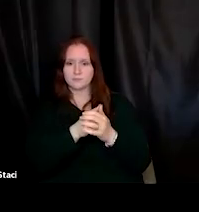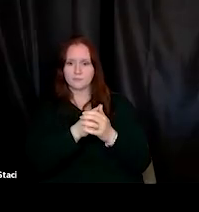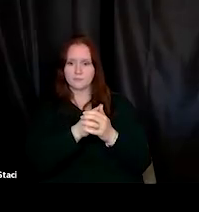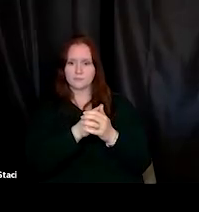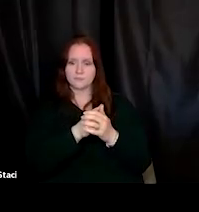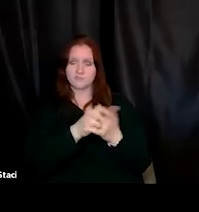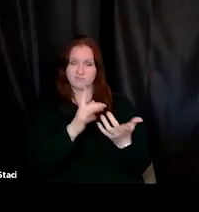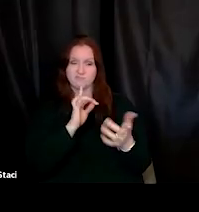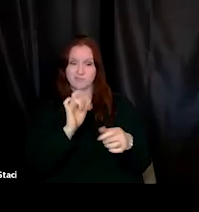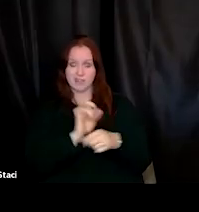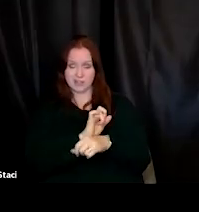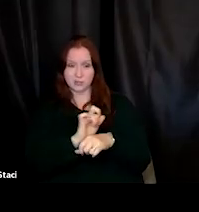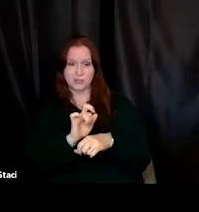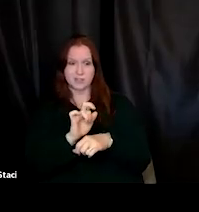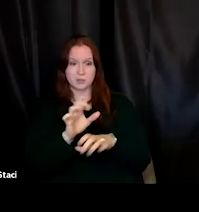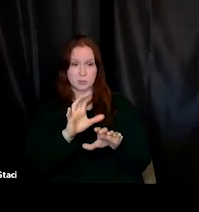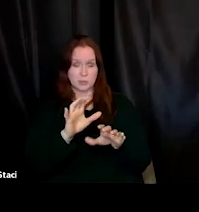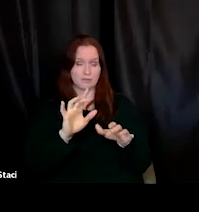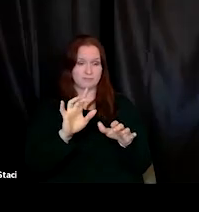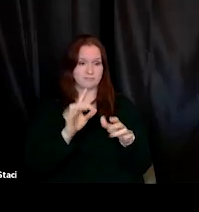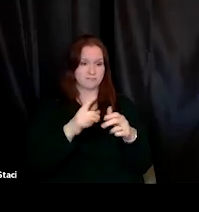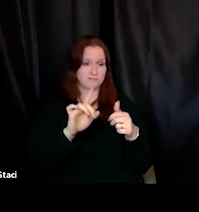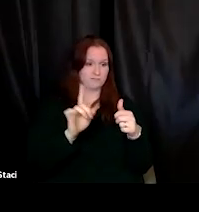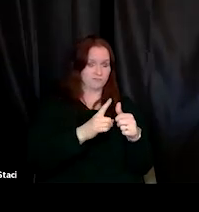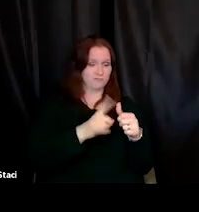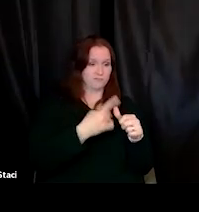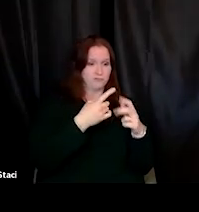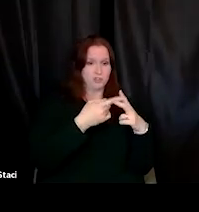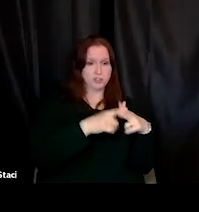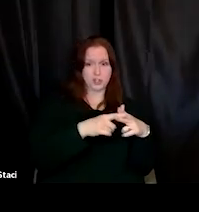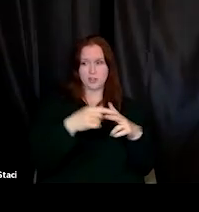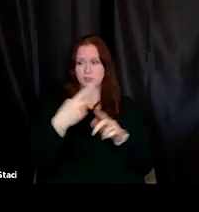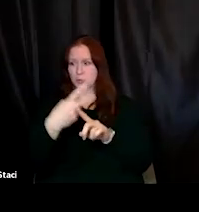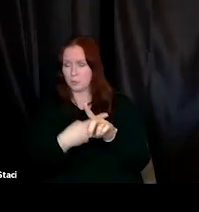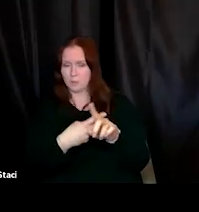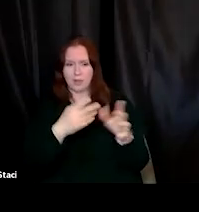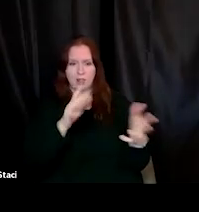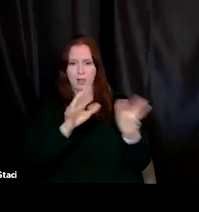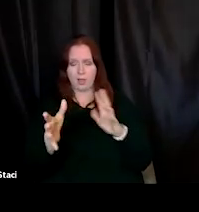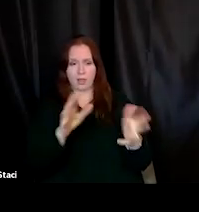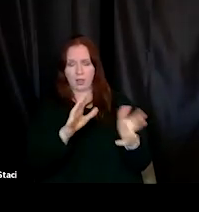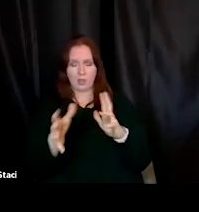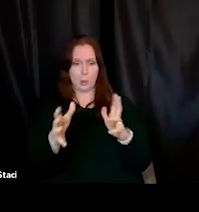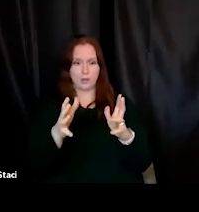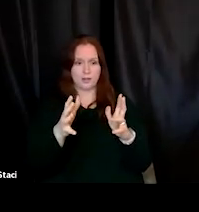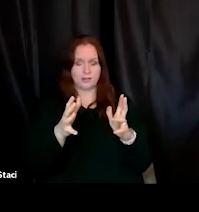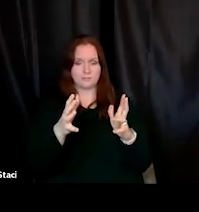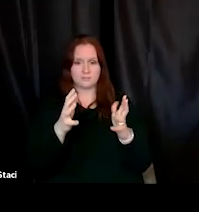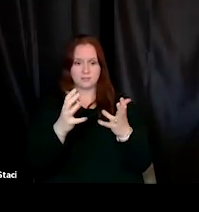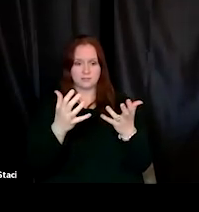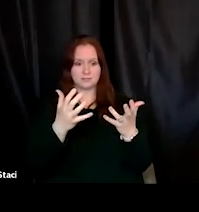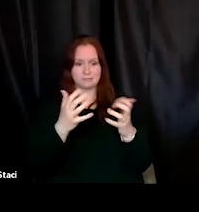Avancé un poco de más las diapositivas. Entonces, con eso dicho, para SOAR específicamente,